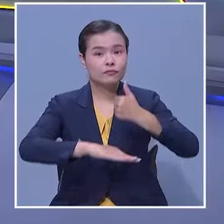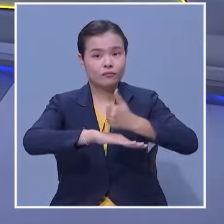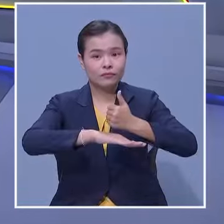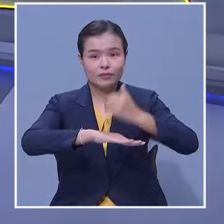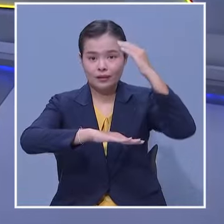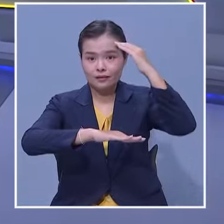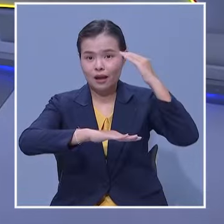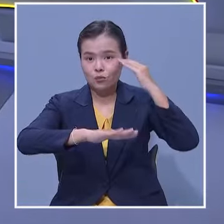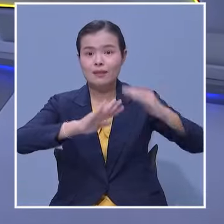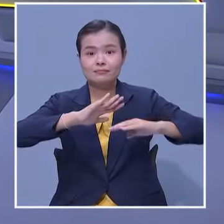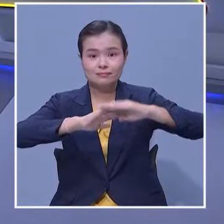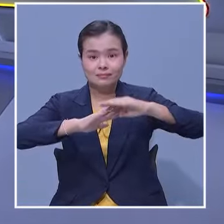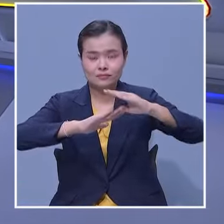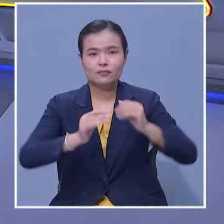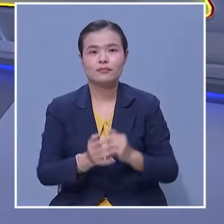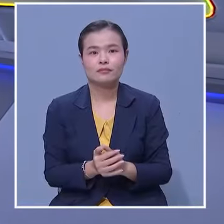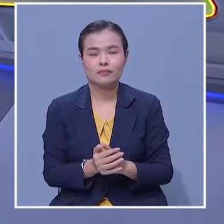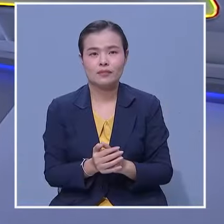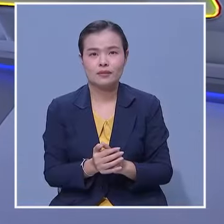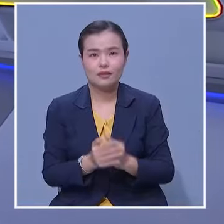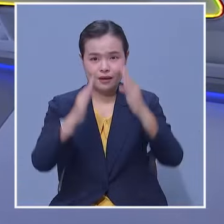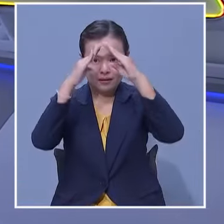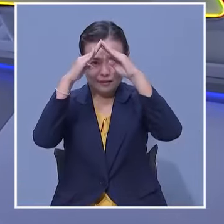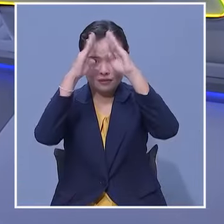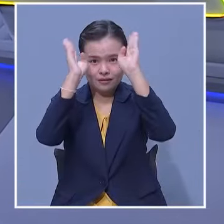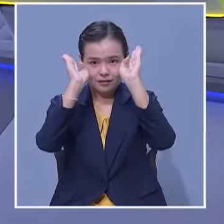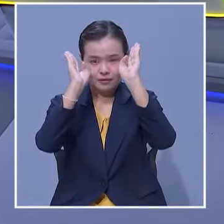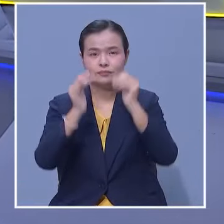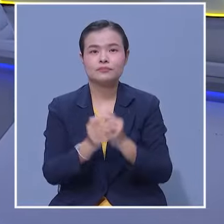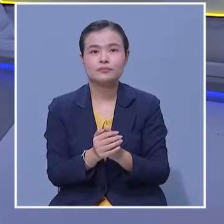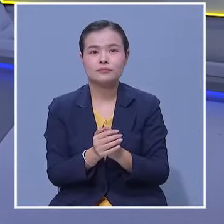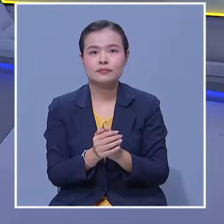ค่ะนายคิมจองอึนได้เดินทางไปเยี่ยมชม อนุสรณ์สถานนะคะเพื่อเป็นการรำลึกครบรอบ